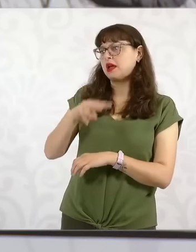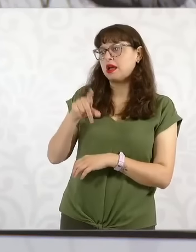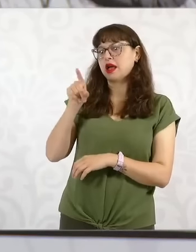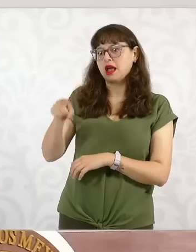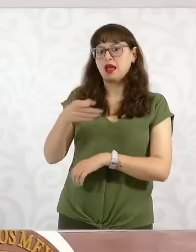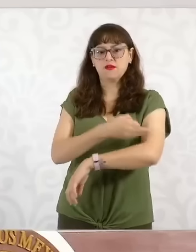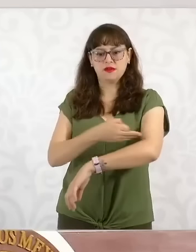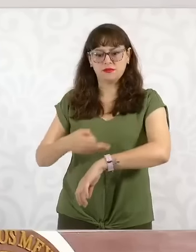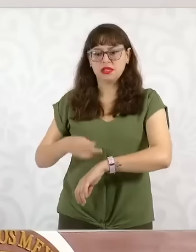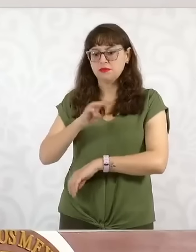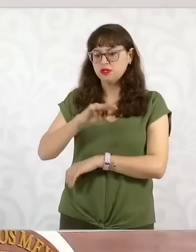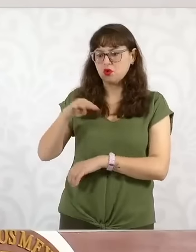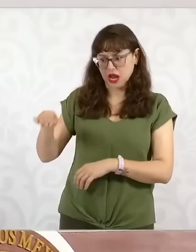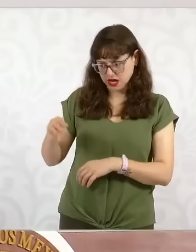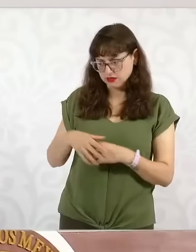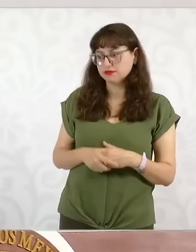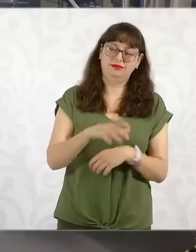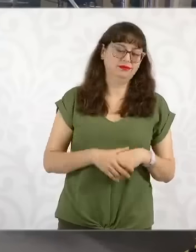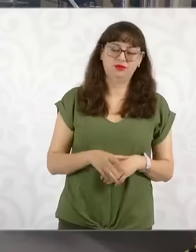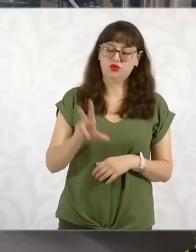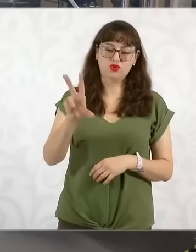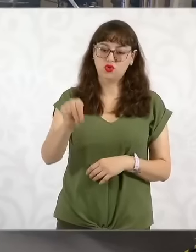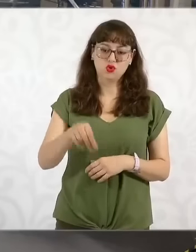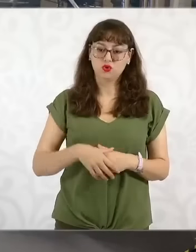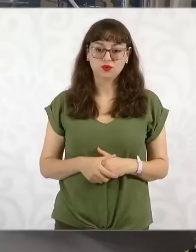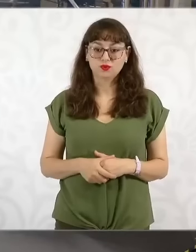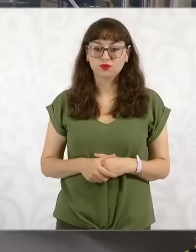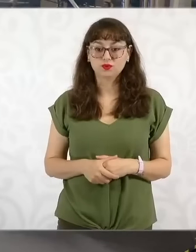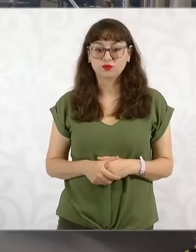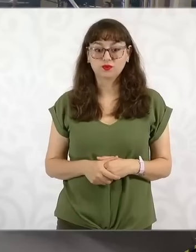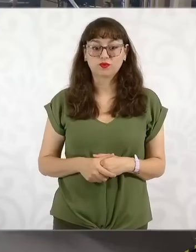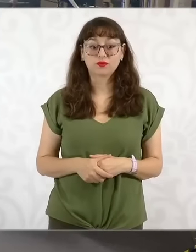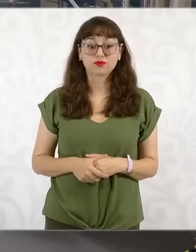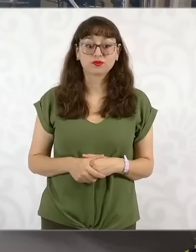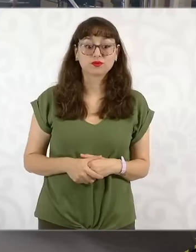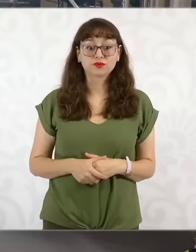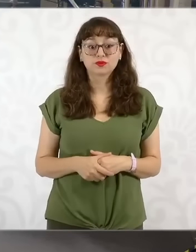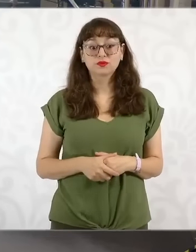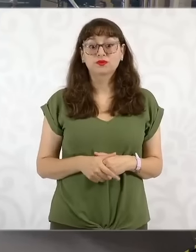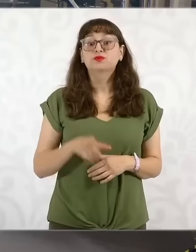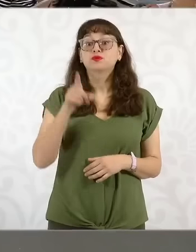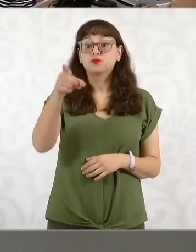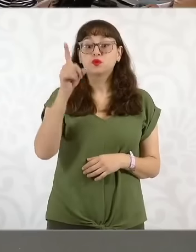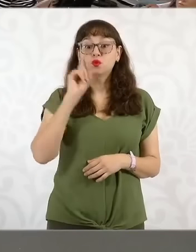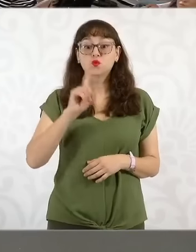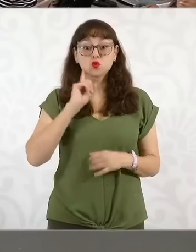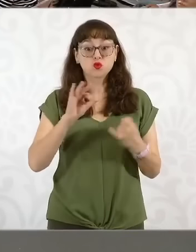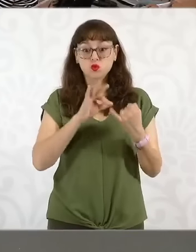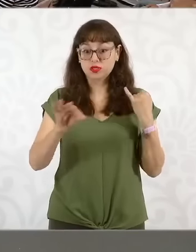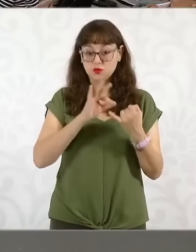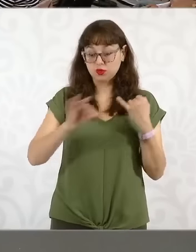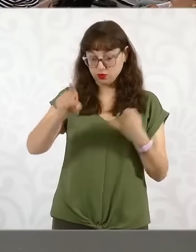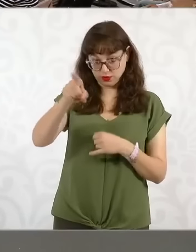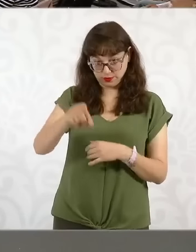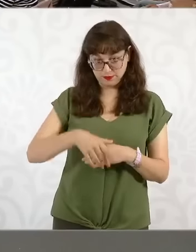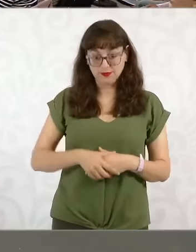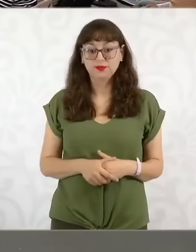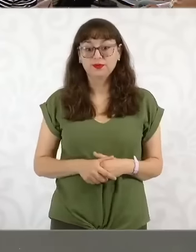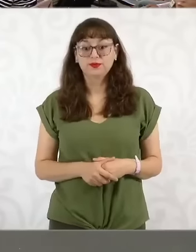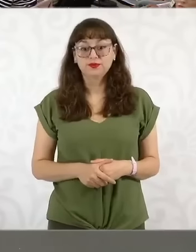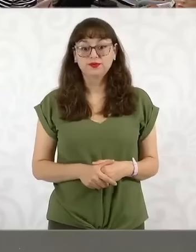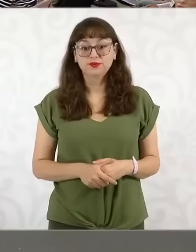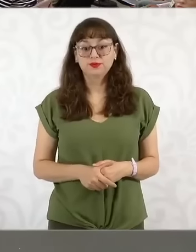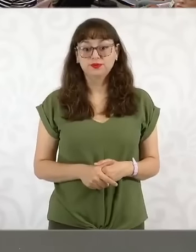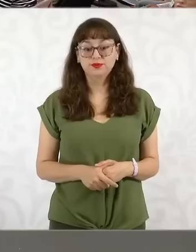familia michoacano, por ejemplo. Muchas gracias. Gracias. Bueno, a ver, la compañera. Ya cerramos.